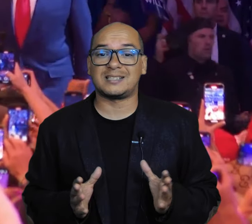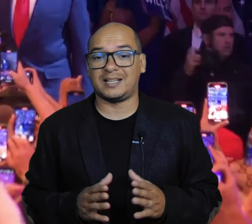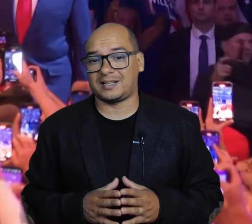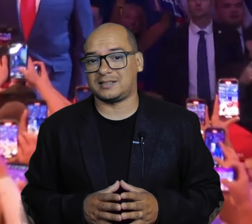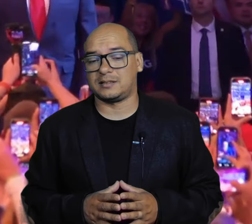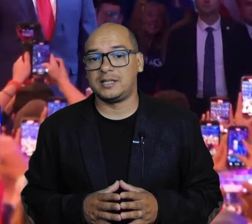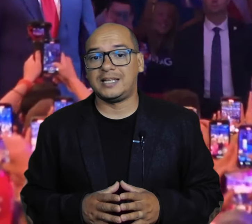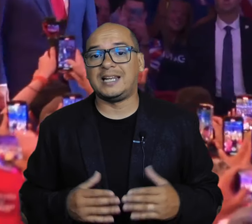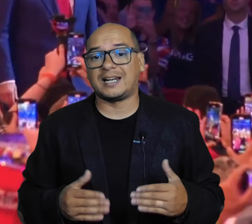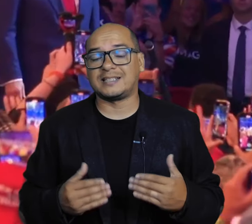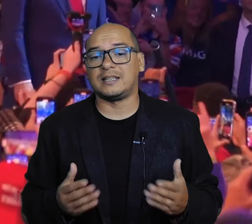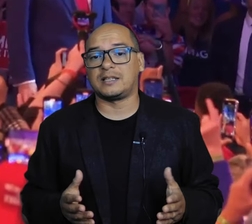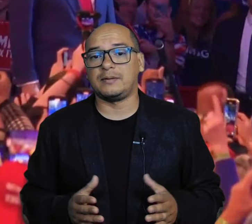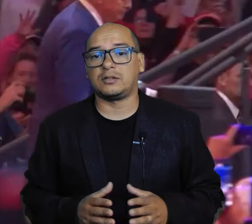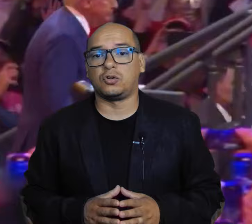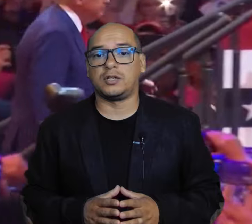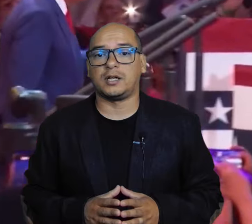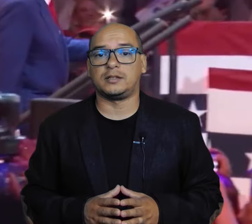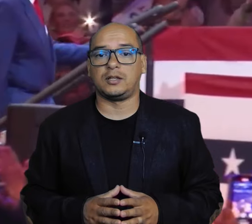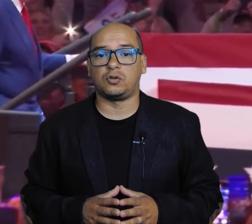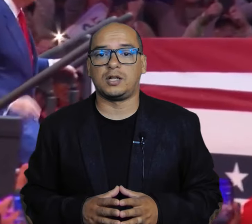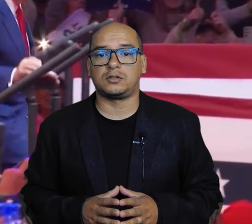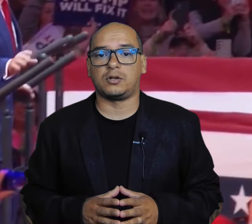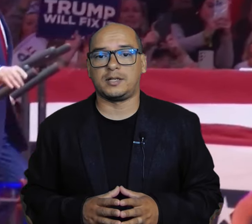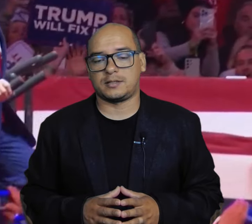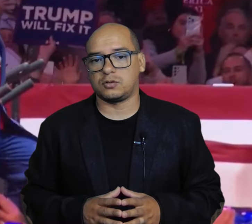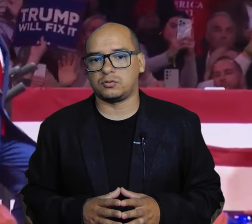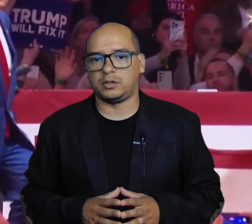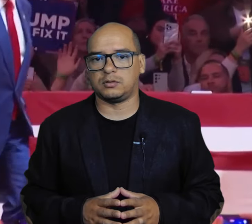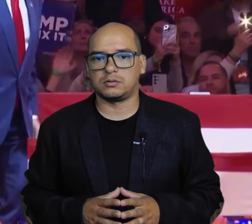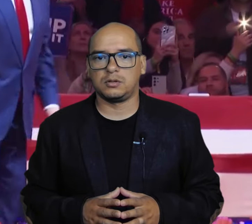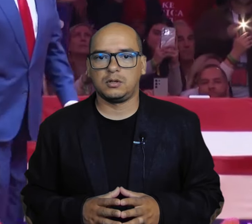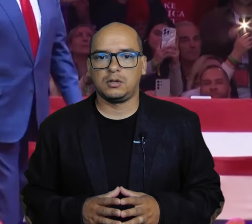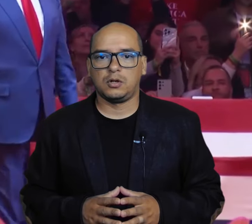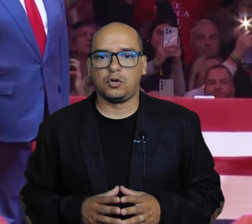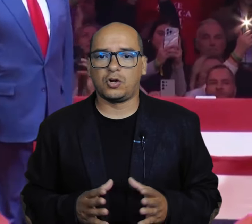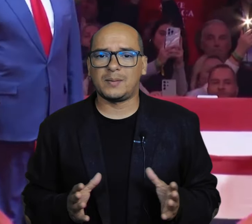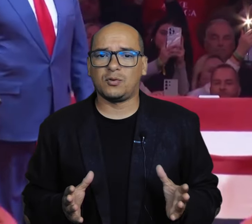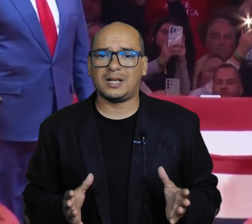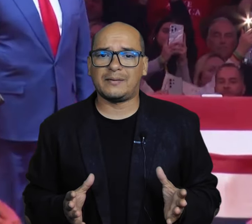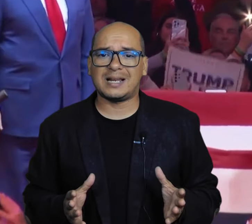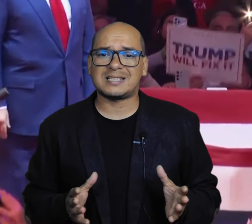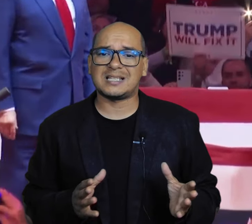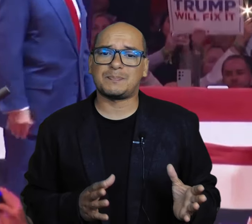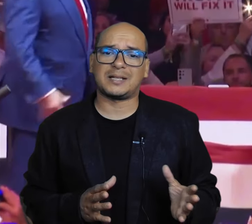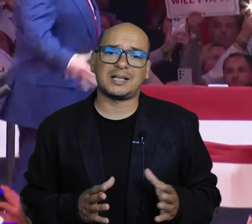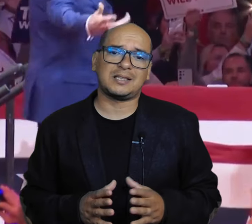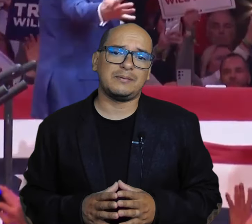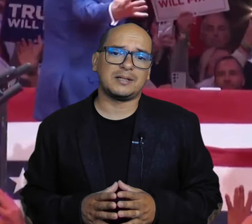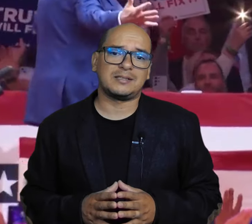guerras y la reciente victoria de Donald Trump en Estados Unidos lo que modera las expectativas de